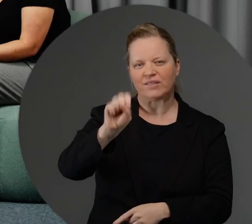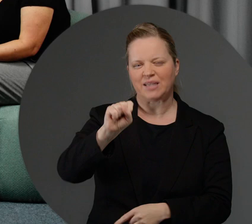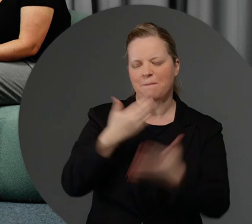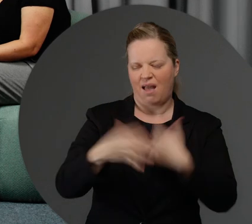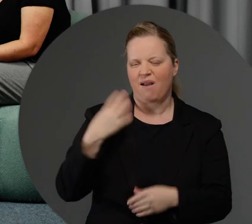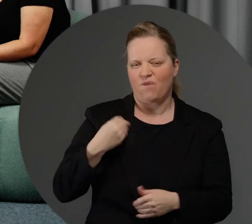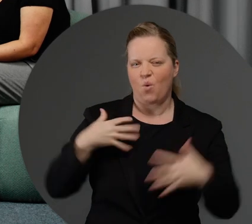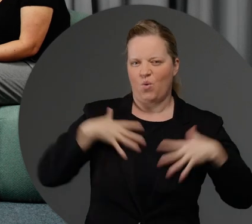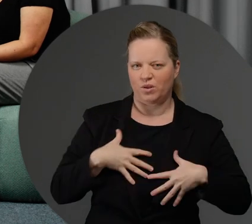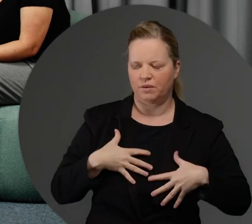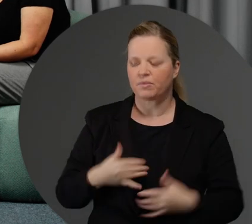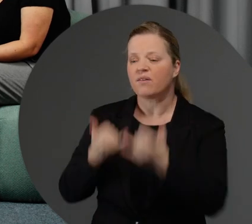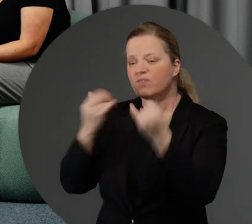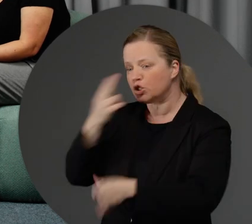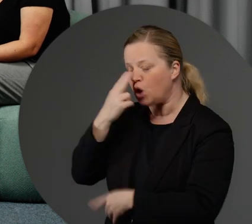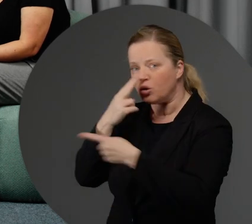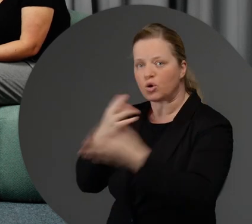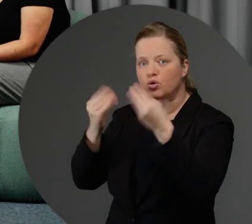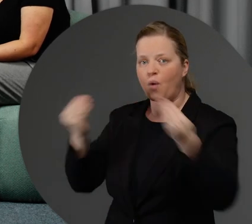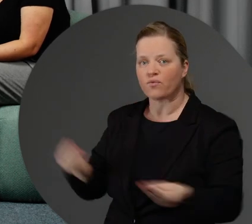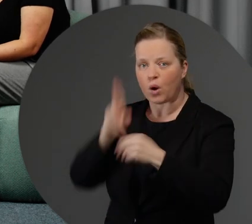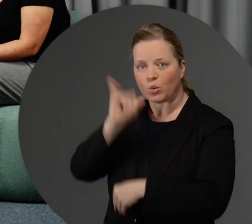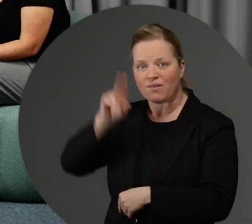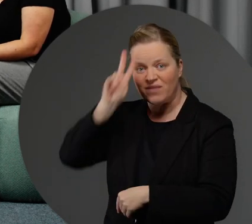Und wie kommst du mit der Software an der Uni Wien zurecht? Wie tust du dir da?